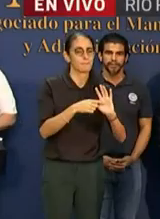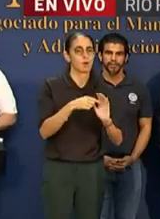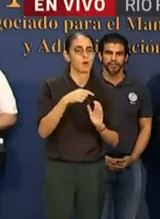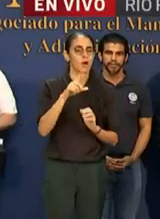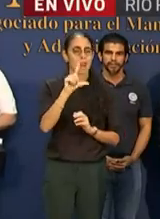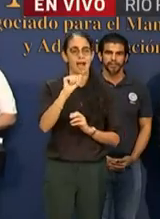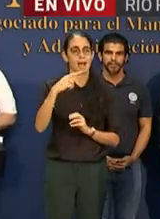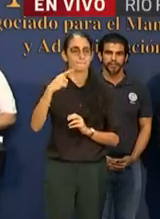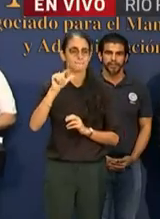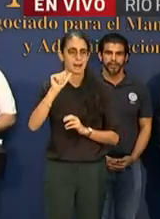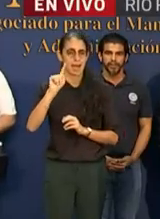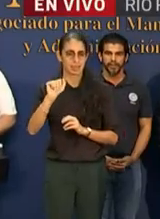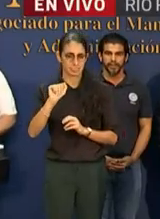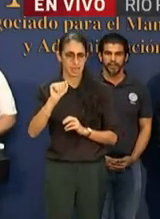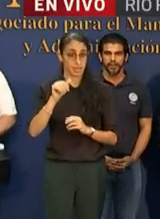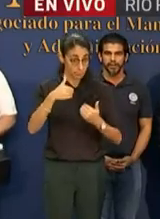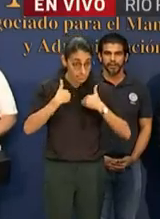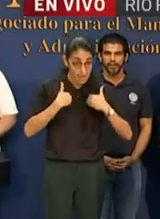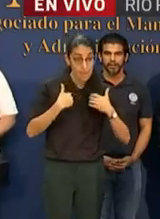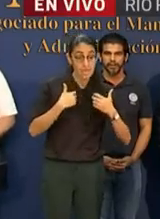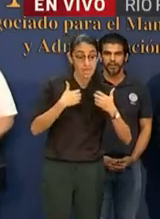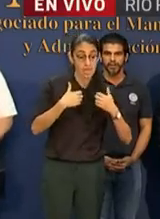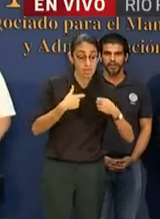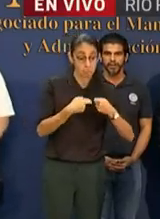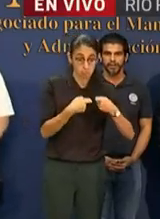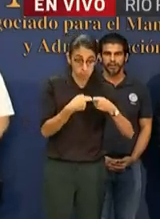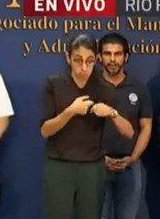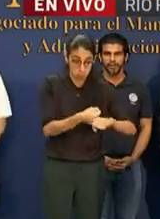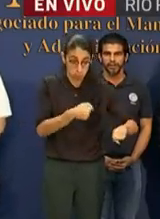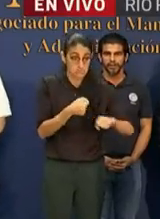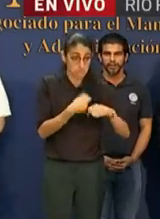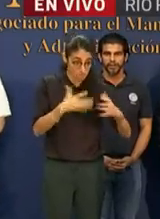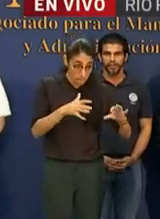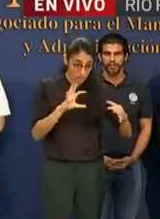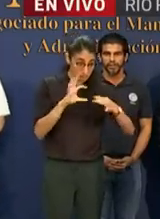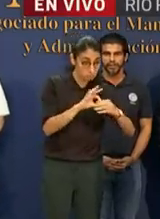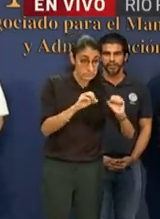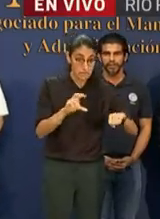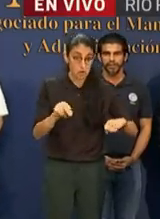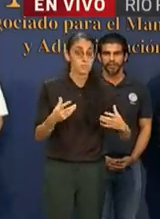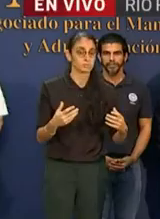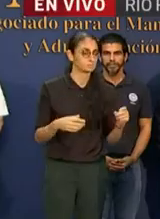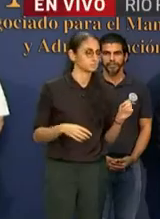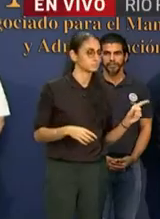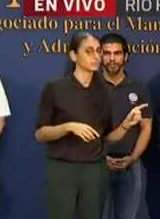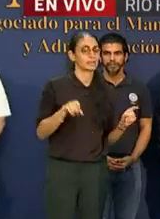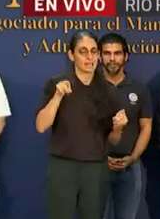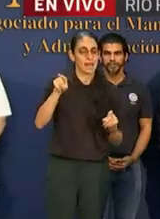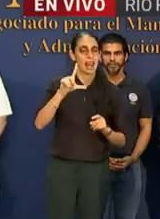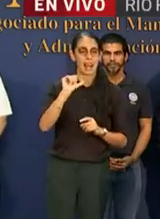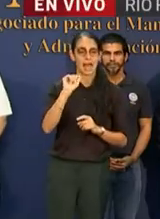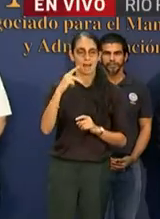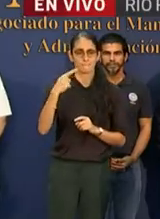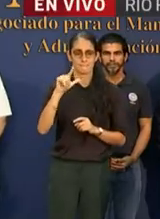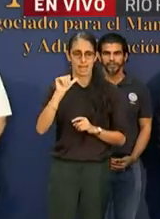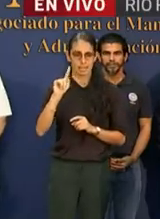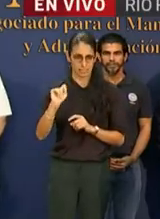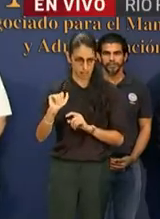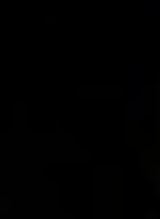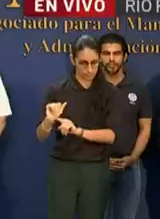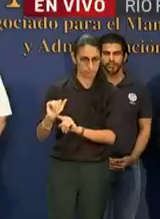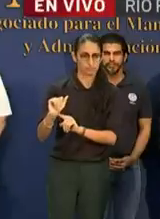ESTAS PLANTAS SE QUE